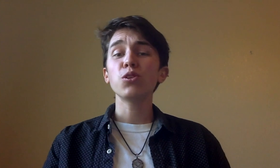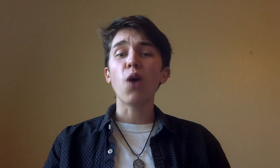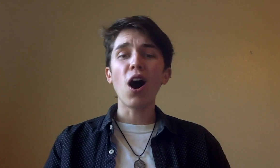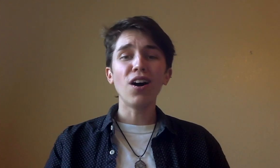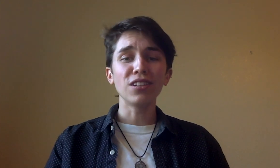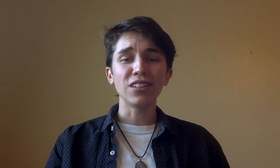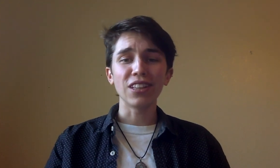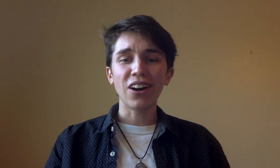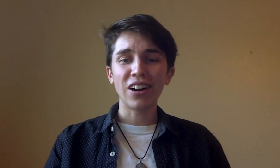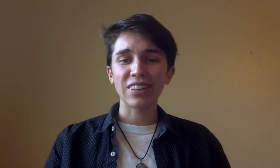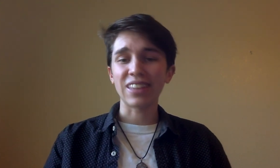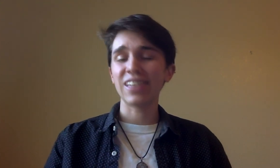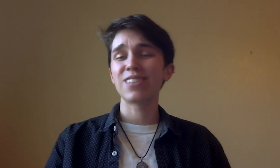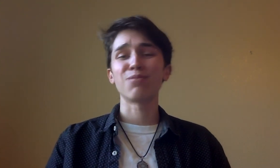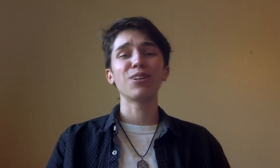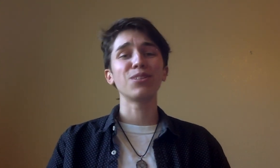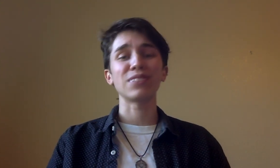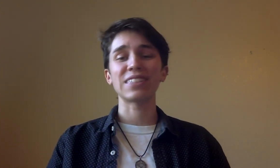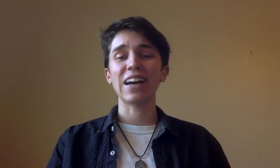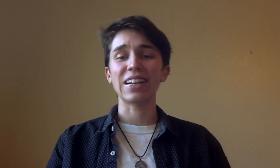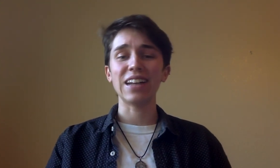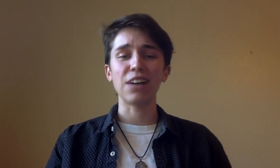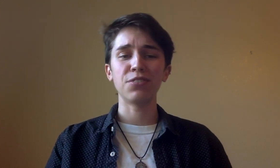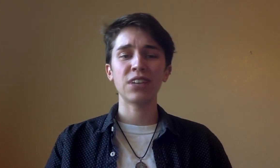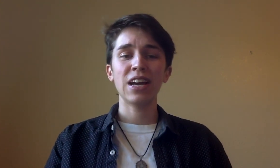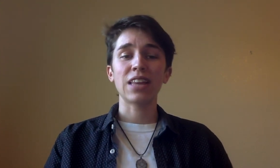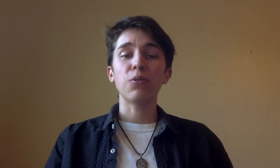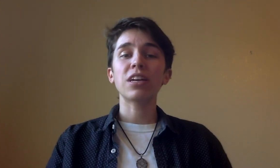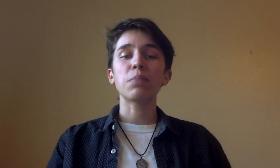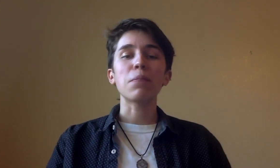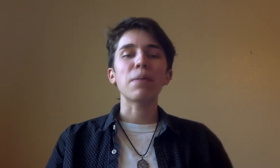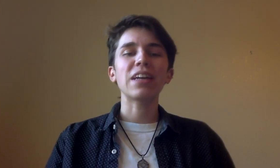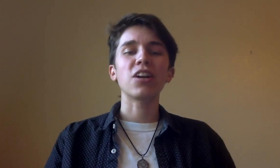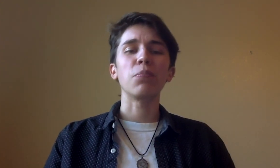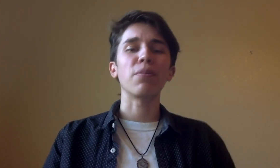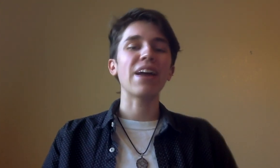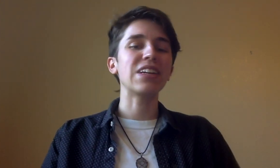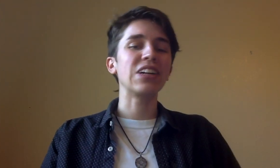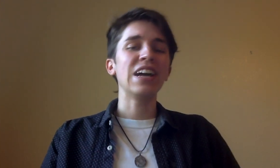que supo todo el tiempo que este mundo no era suficiente que podríamos ser más grandes, más brillantes,